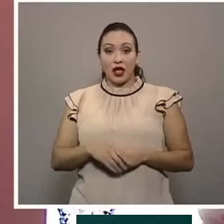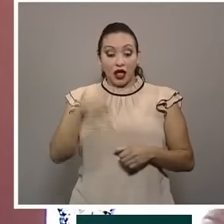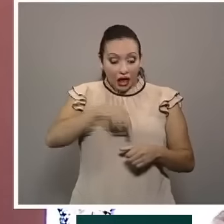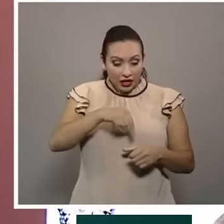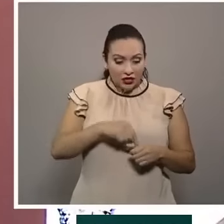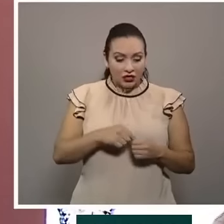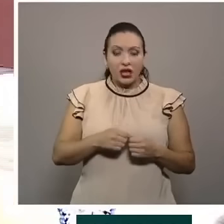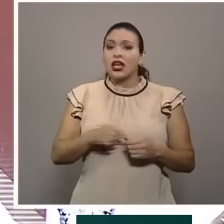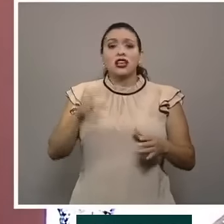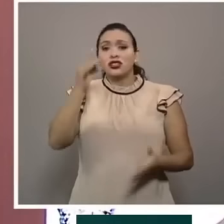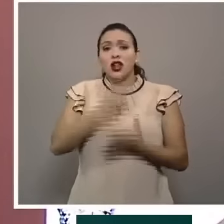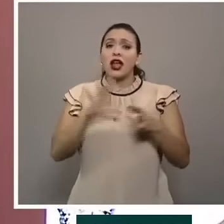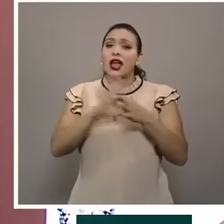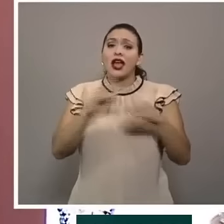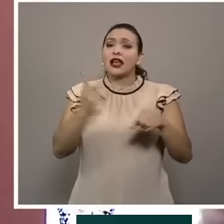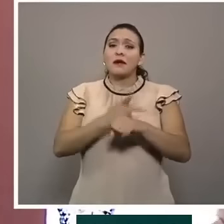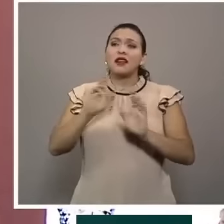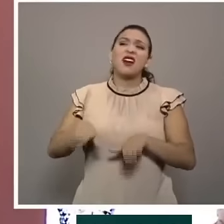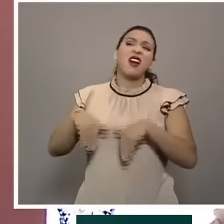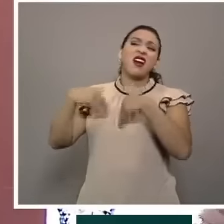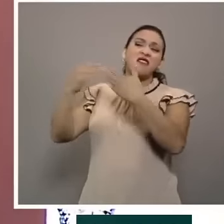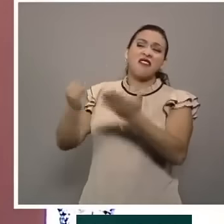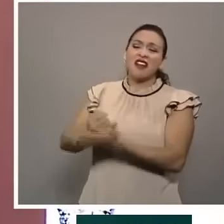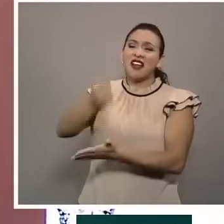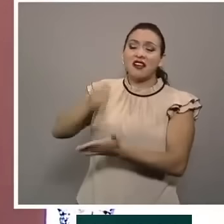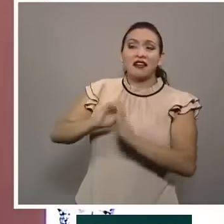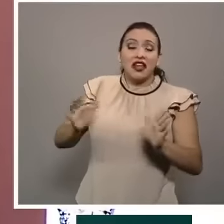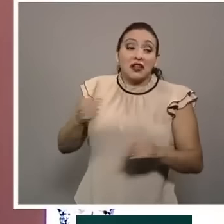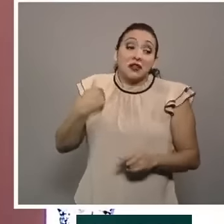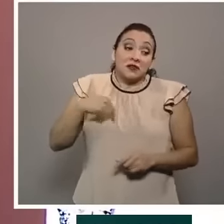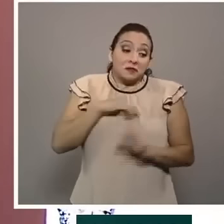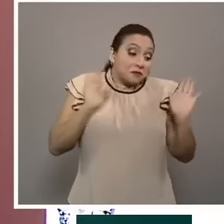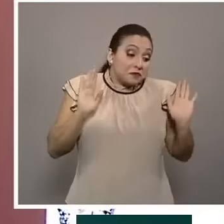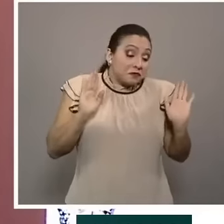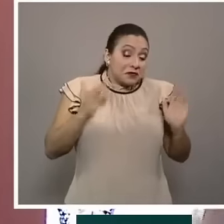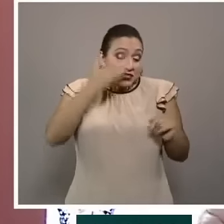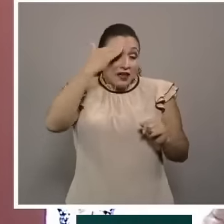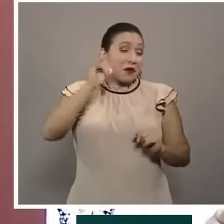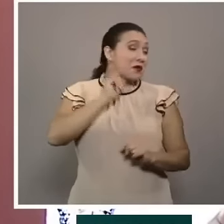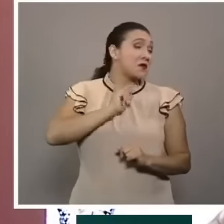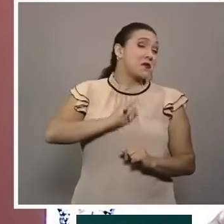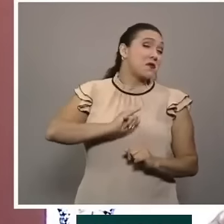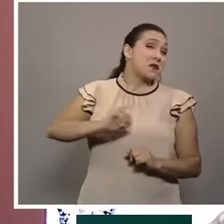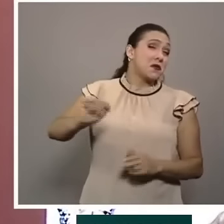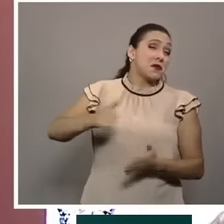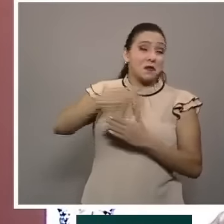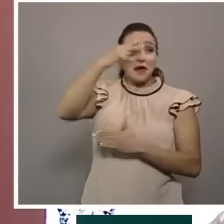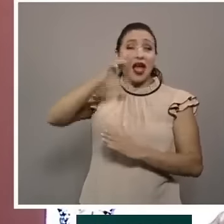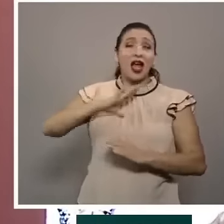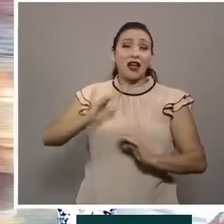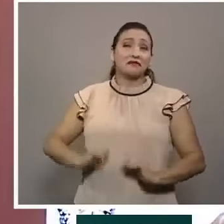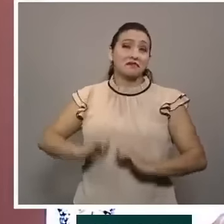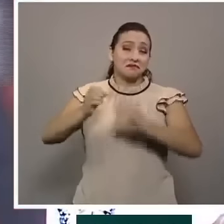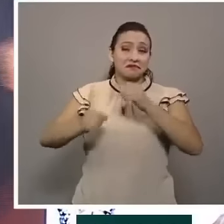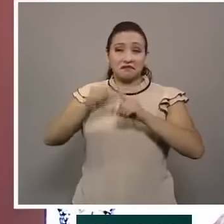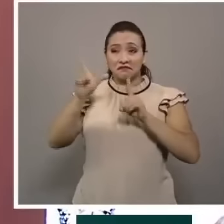decisiones y solo sabíamos que había un poder ahí a lo lejos que tomaba esa decisión. Solo